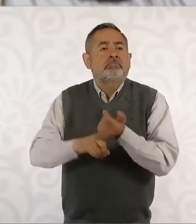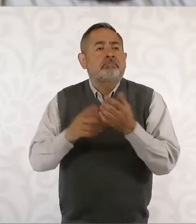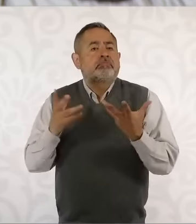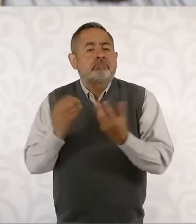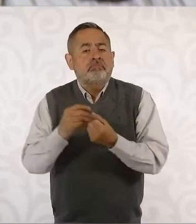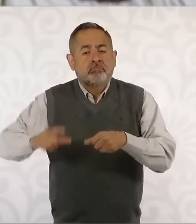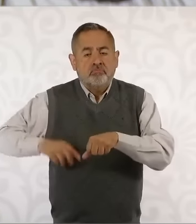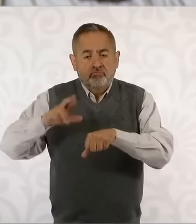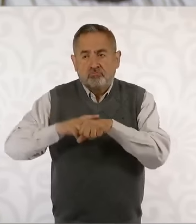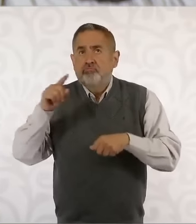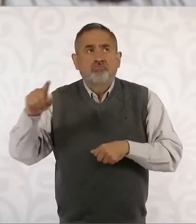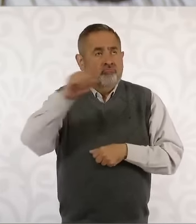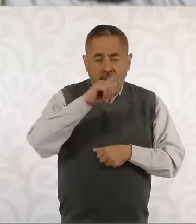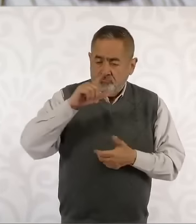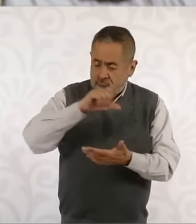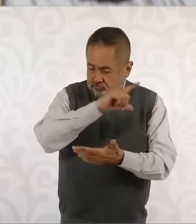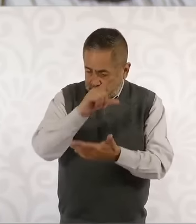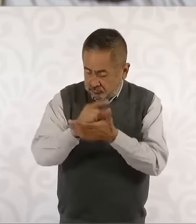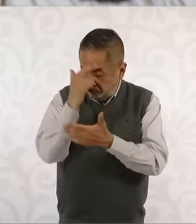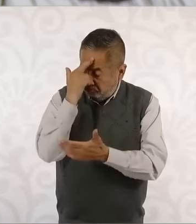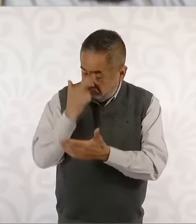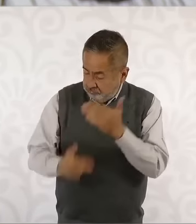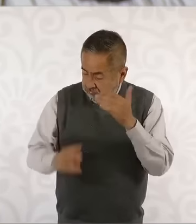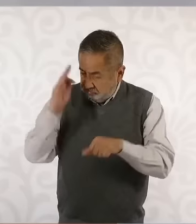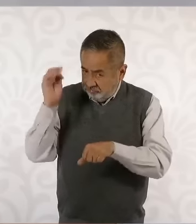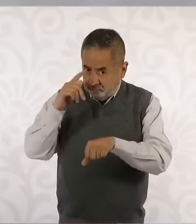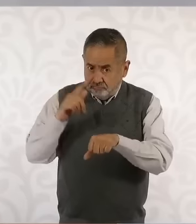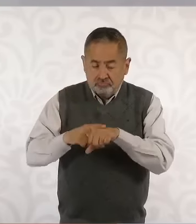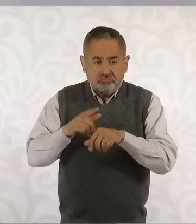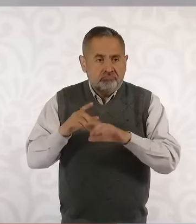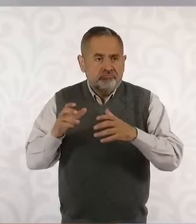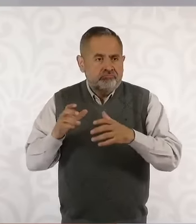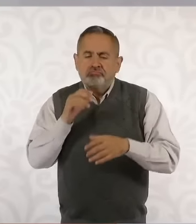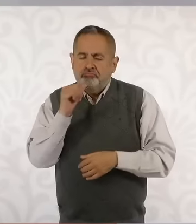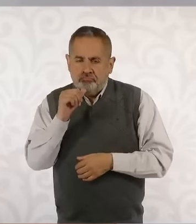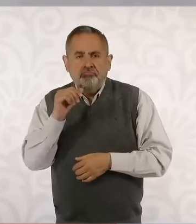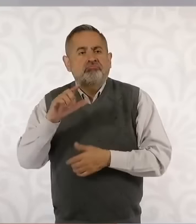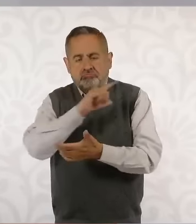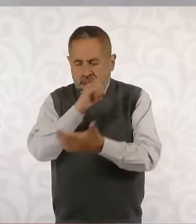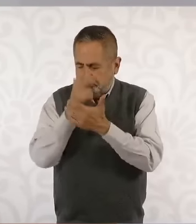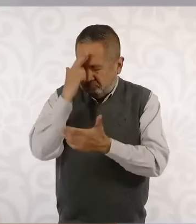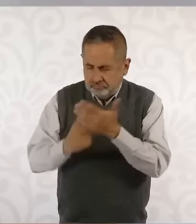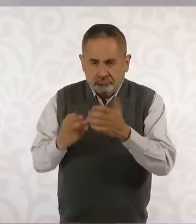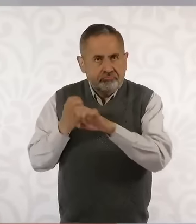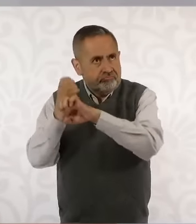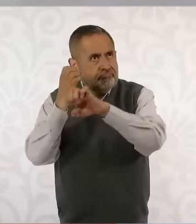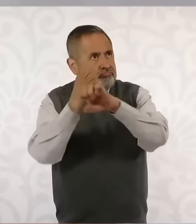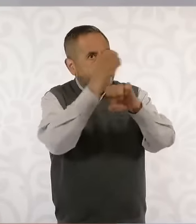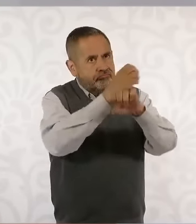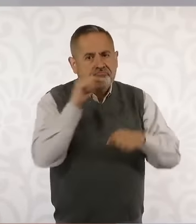porque es un delito, repito, del fuero común, no es un delito federal. Eh, pero sí tenemos primero